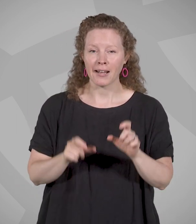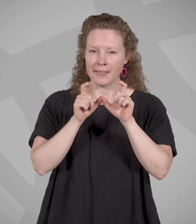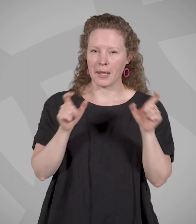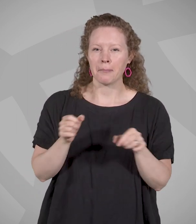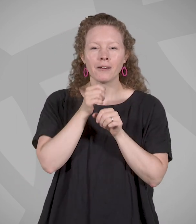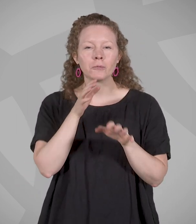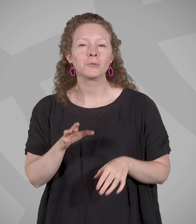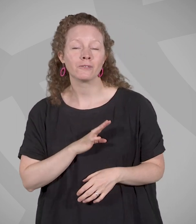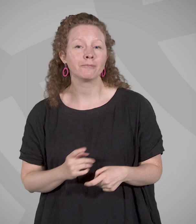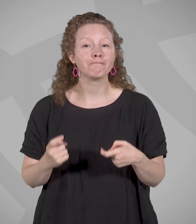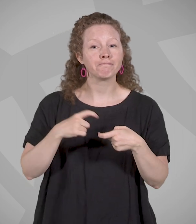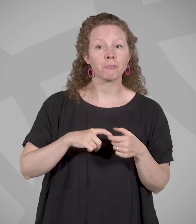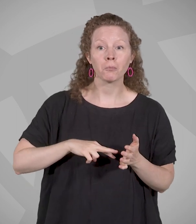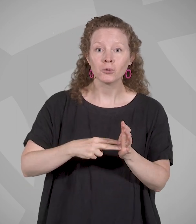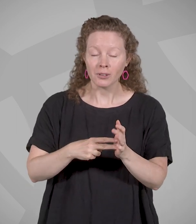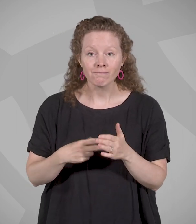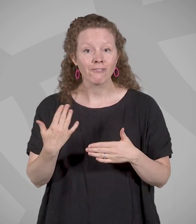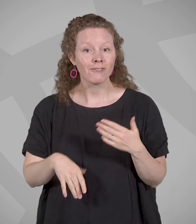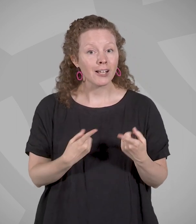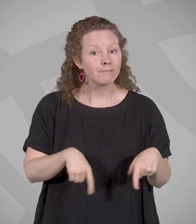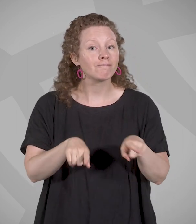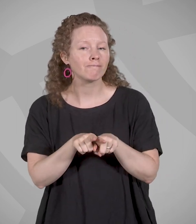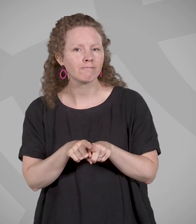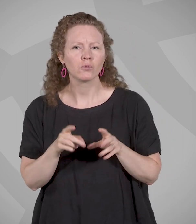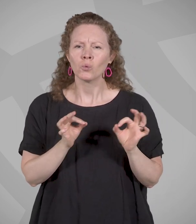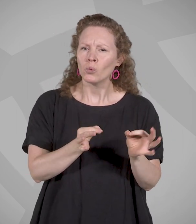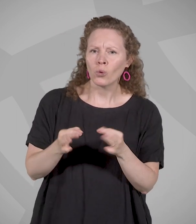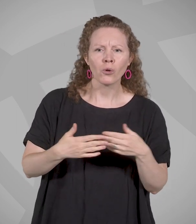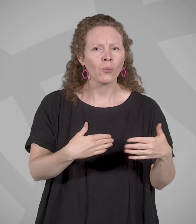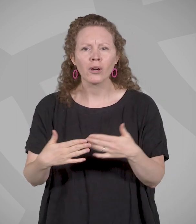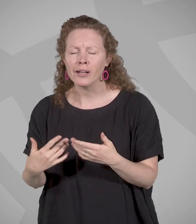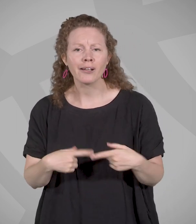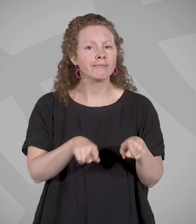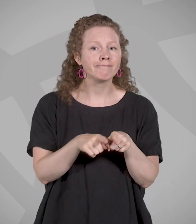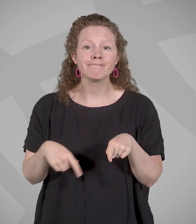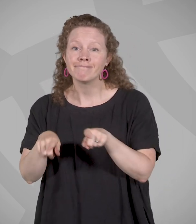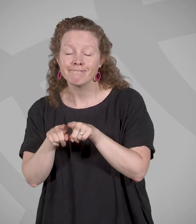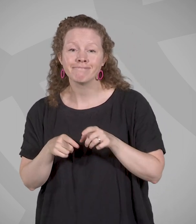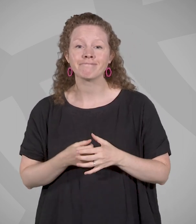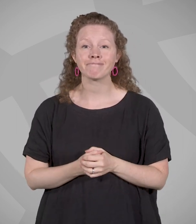Löydät myös tietoa toteutetuista projekteista - ja erilaisista toimenpiteistä sekä siitä, -